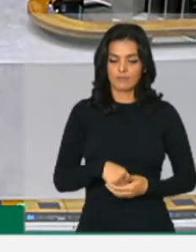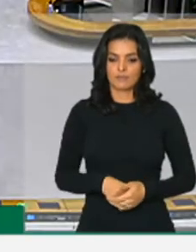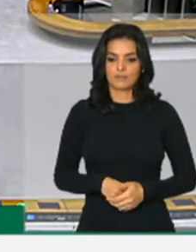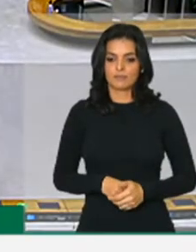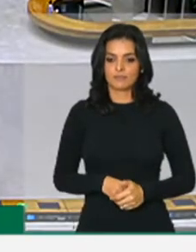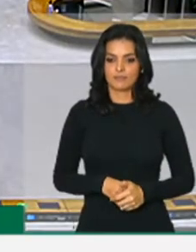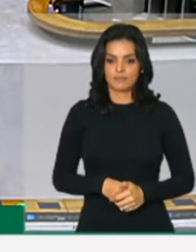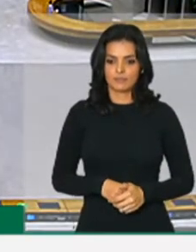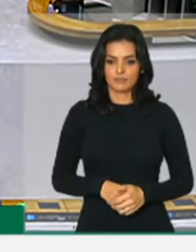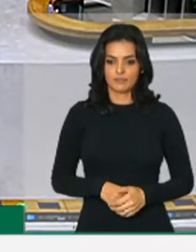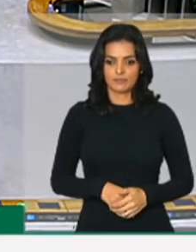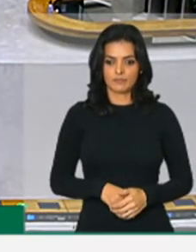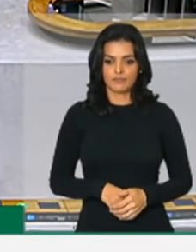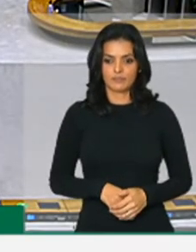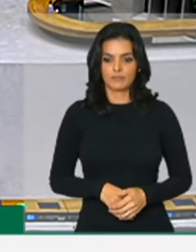PDT? SOLIDARIEDADE, PROS, PSC,